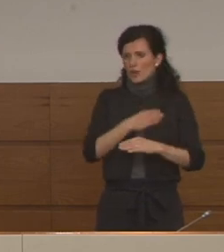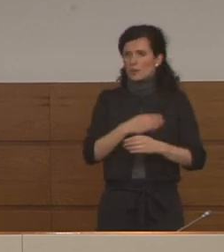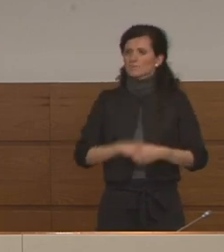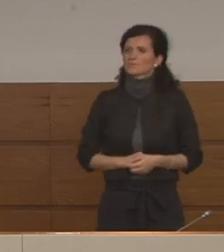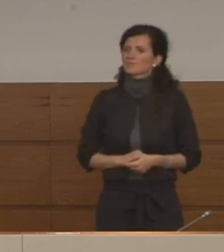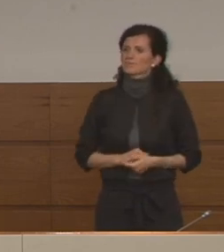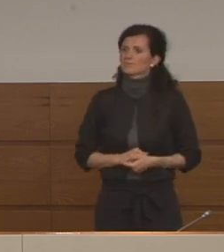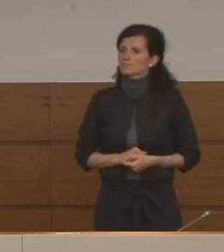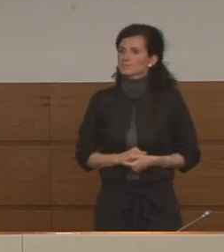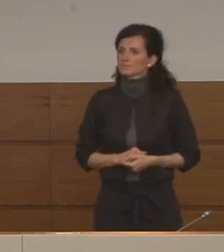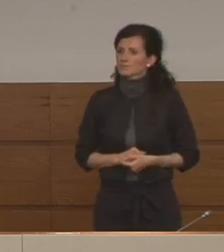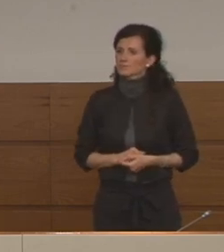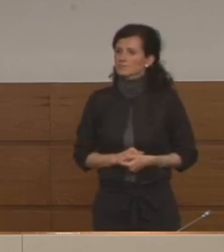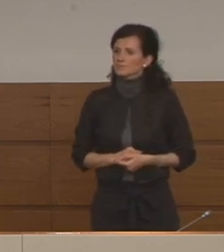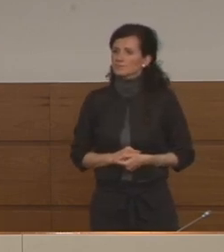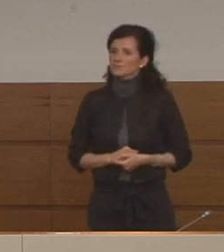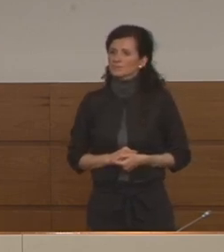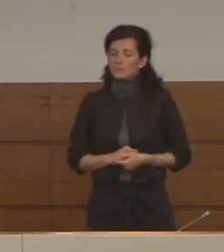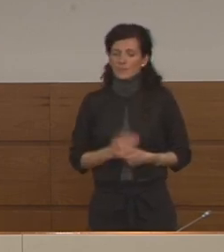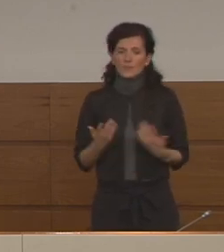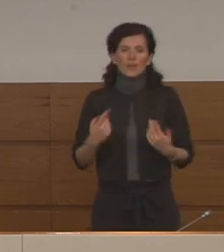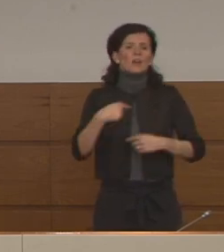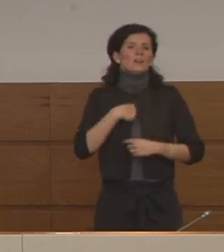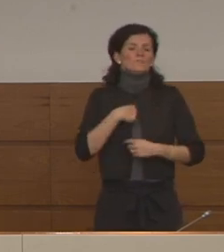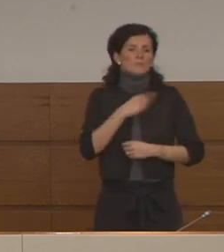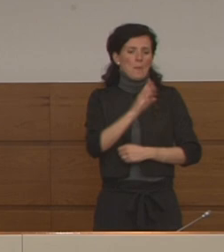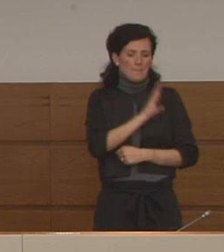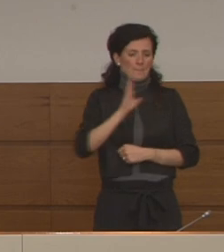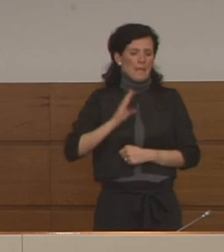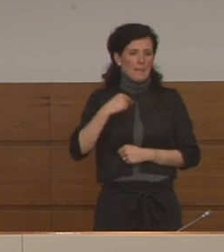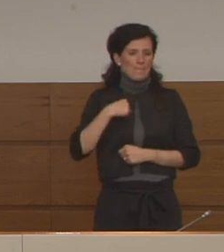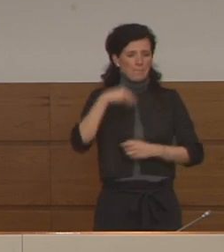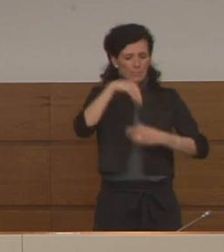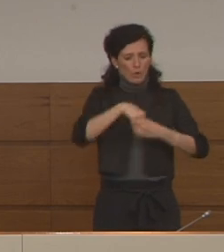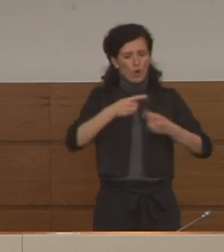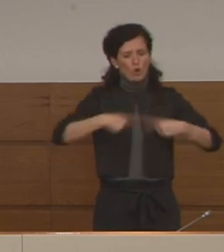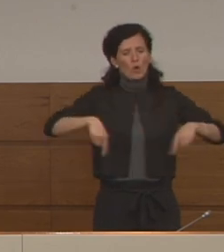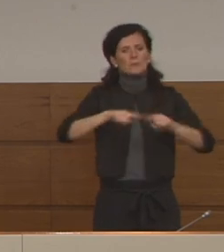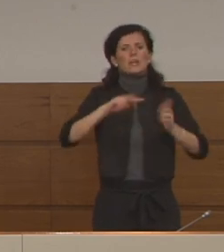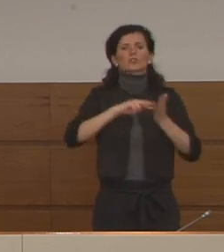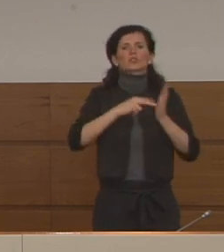Guardi, in qualità di membro del Comitato Tecnico Scientifico io rimando a chi in